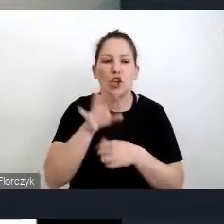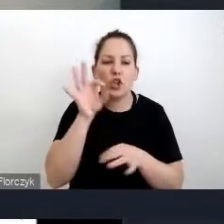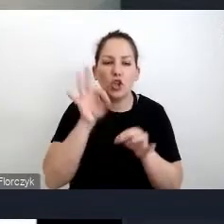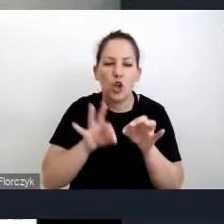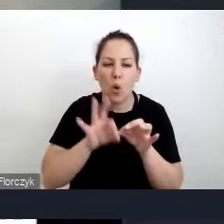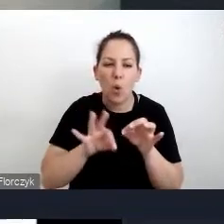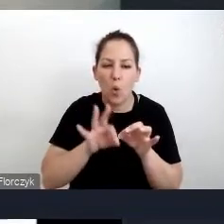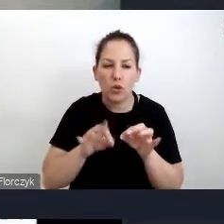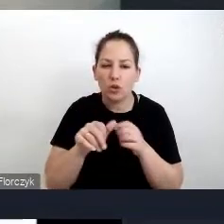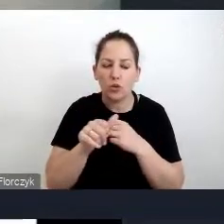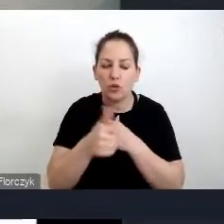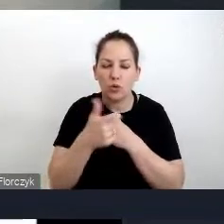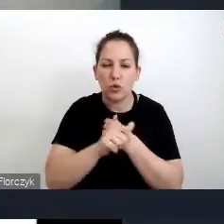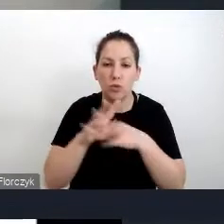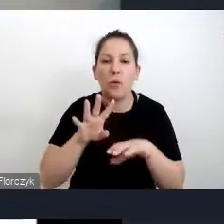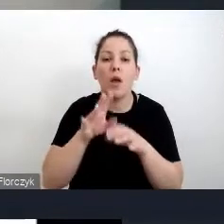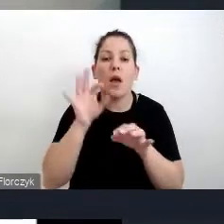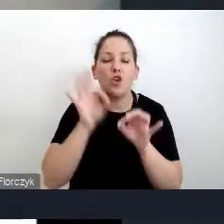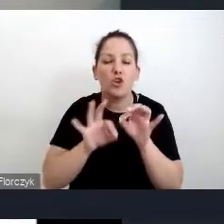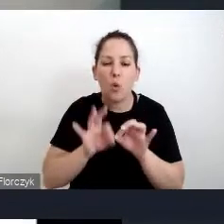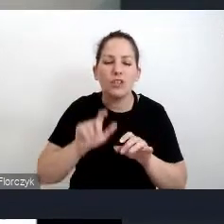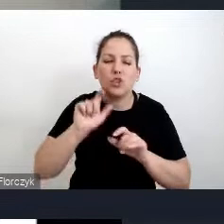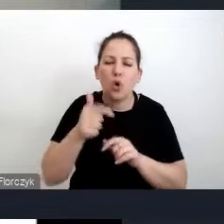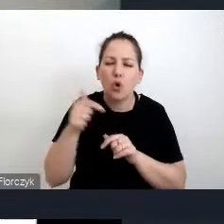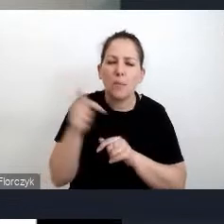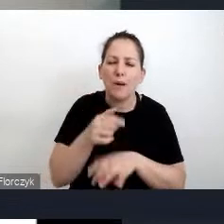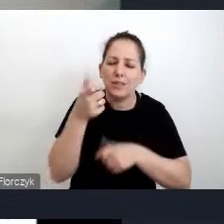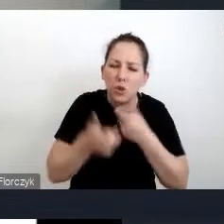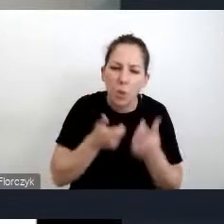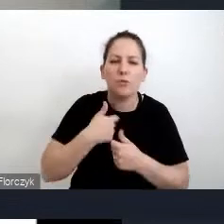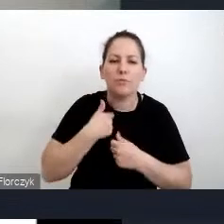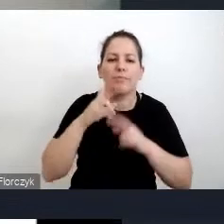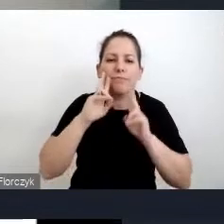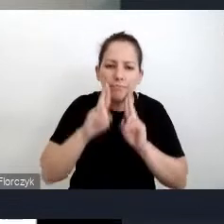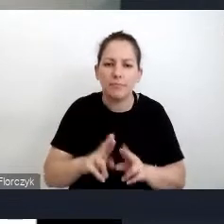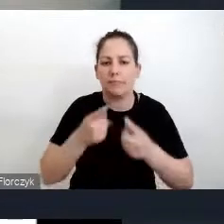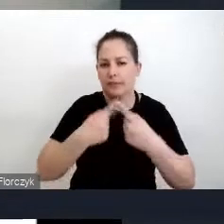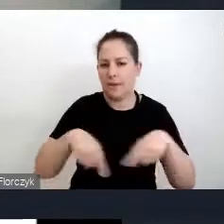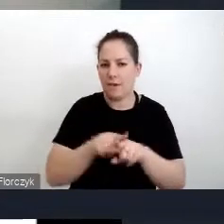które jeszcze wyraźniej określają, co należy zrobić, aby rzeczywiście zrealizować program.